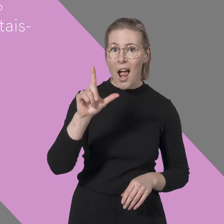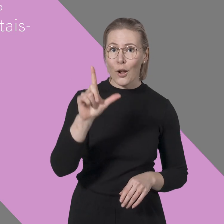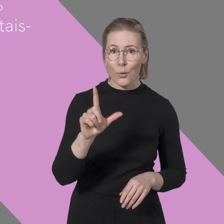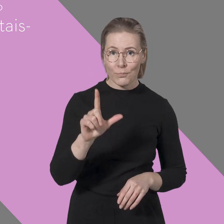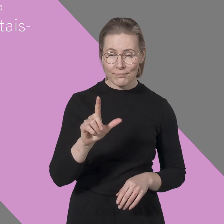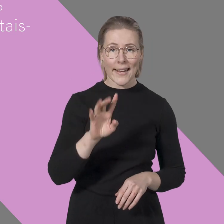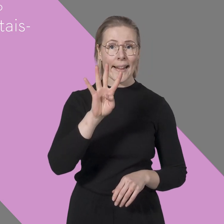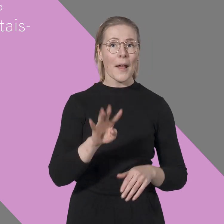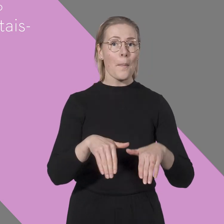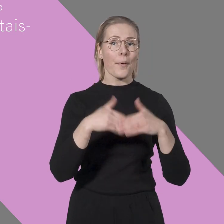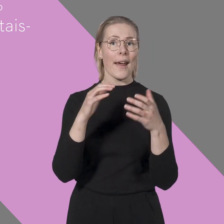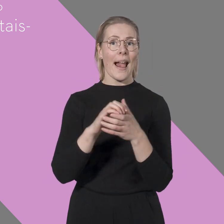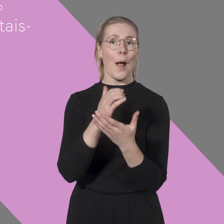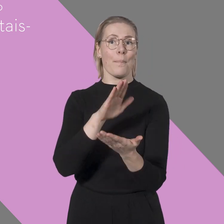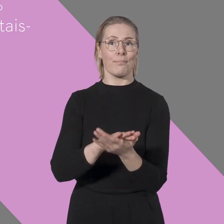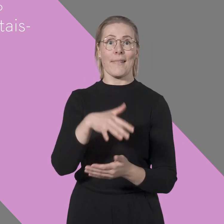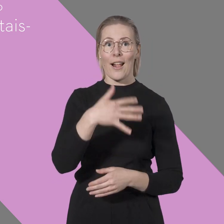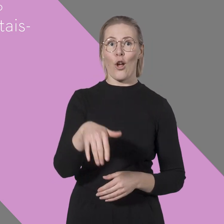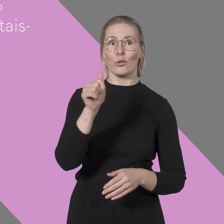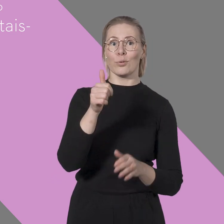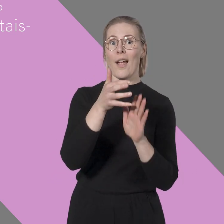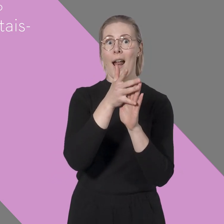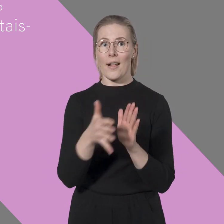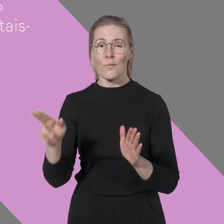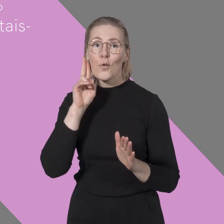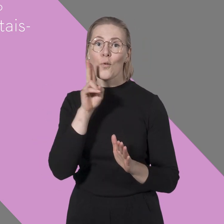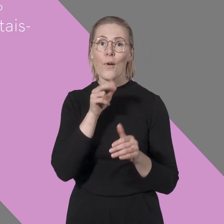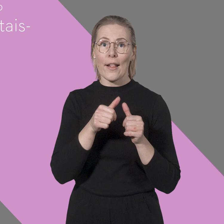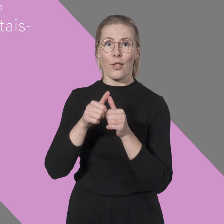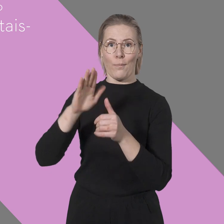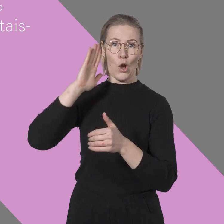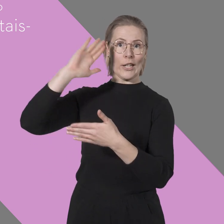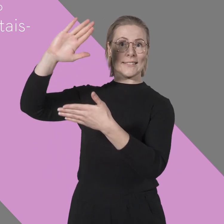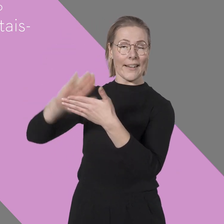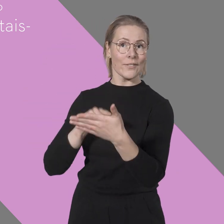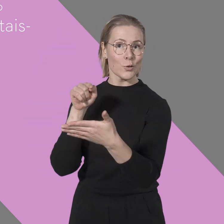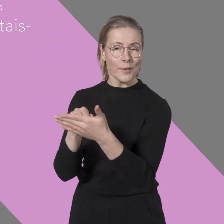lauantaina 4.2. klo 9 alkaen Kuurojen Liiton kotisivuilla.